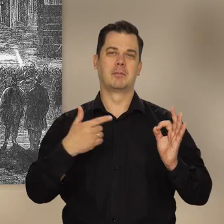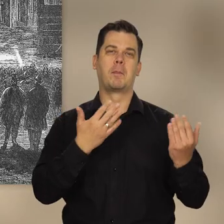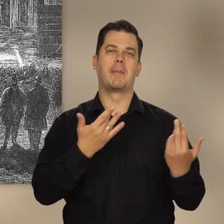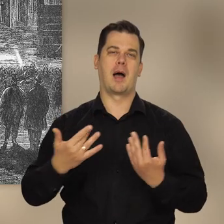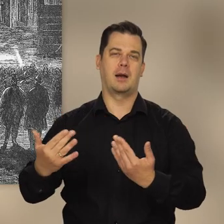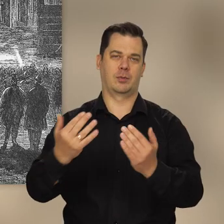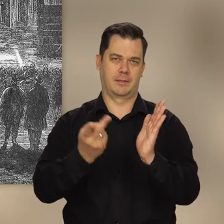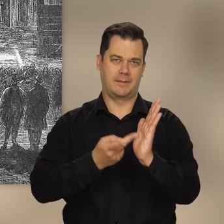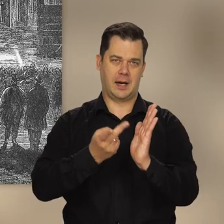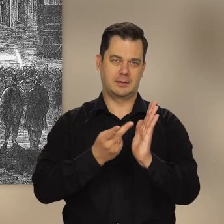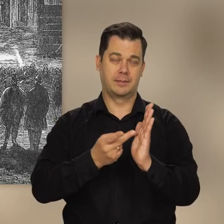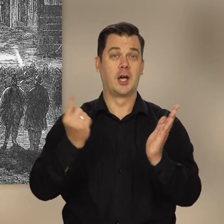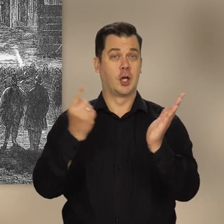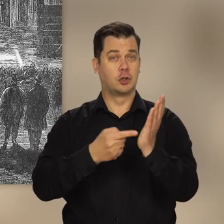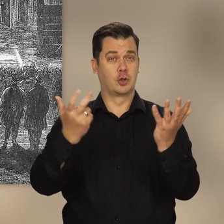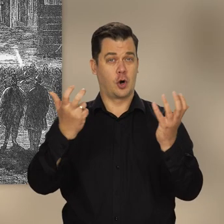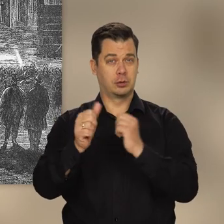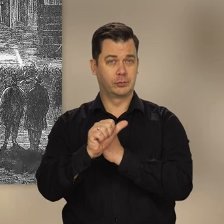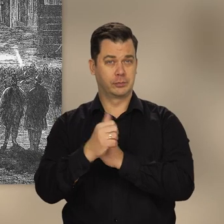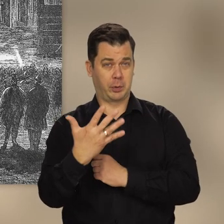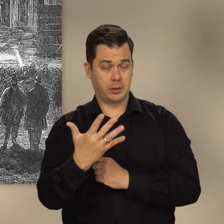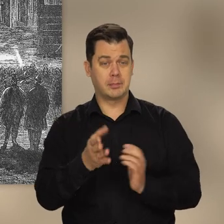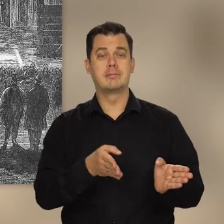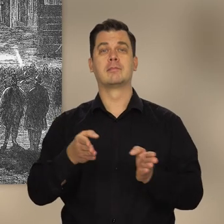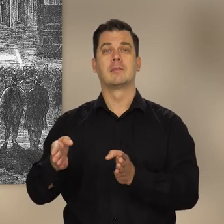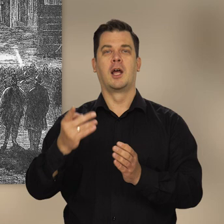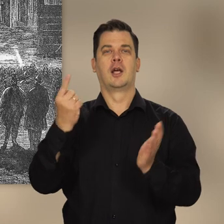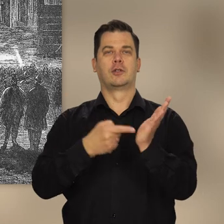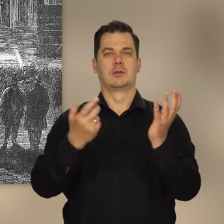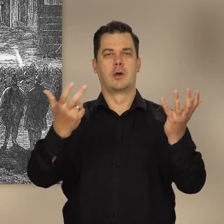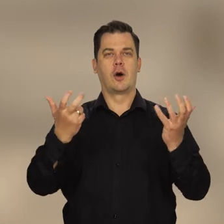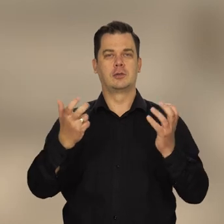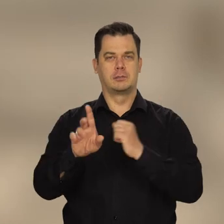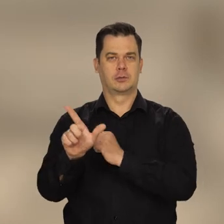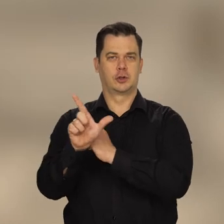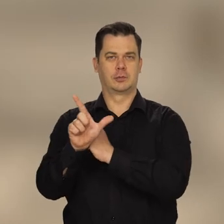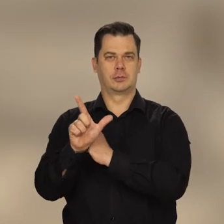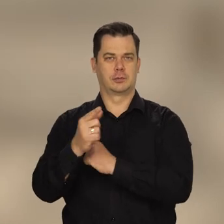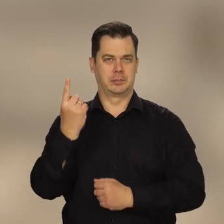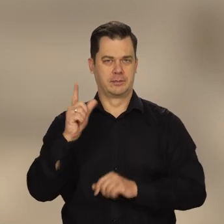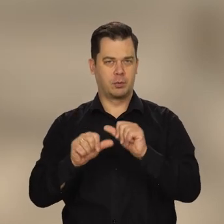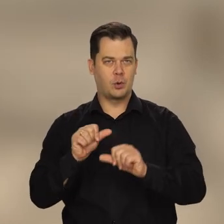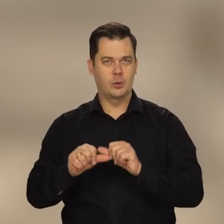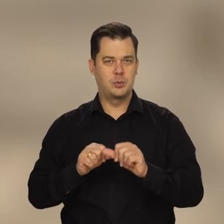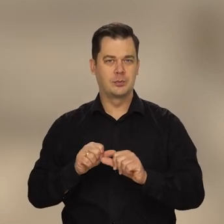Płonął dwa razy: w 1865 i później, w 1871 roku.